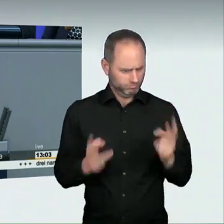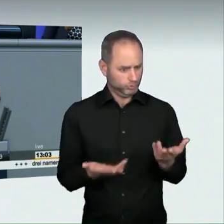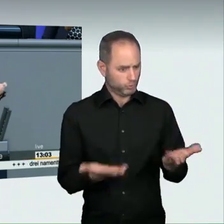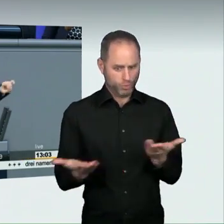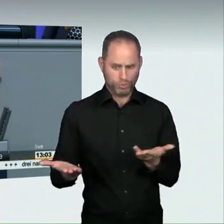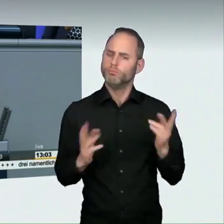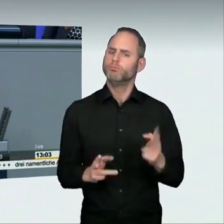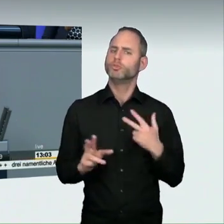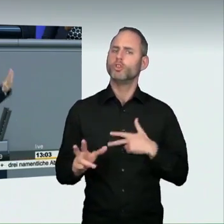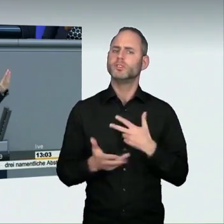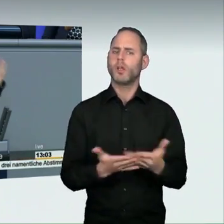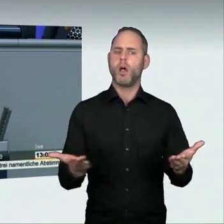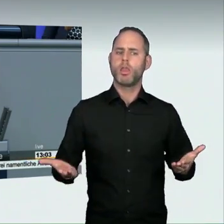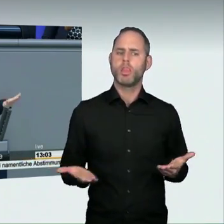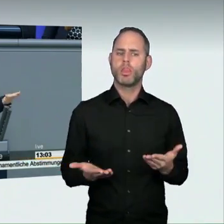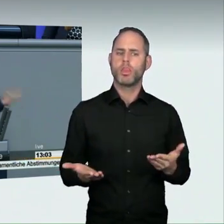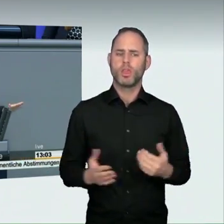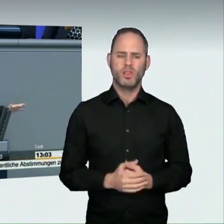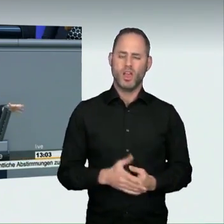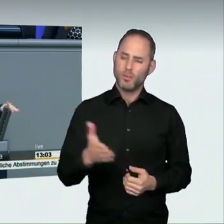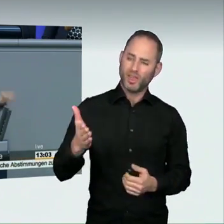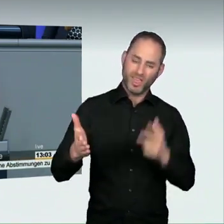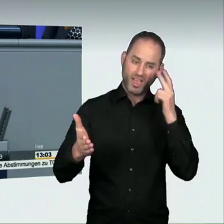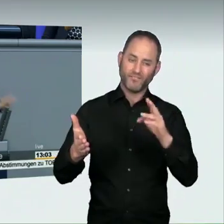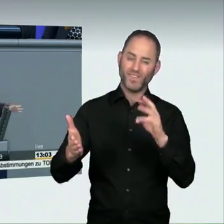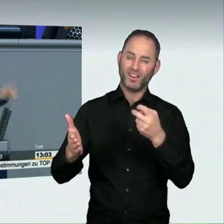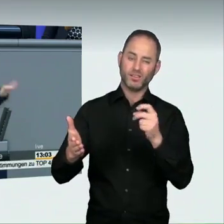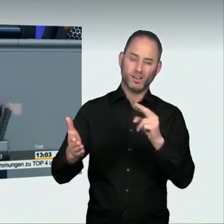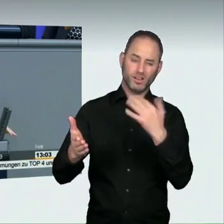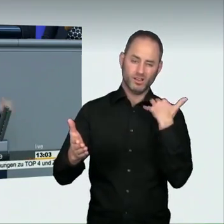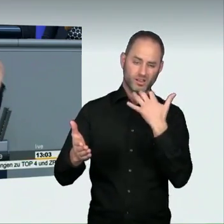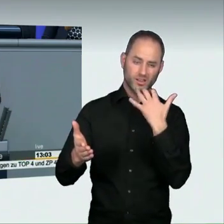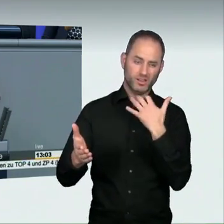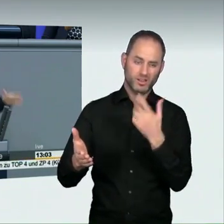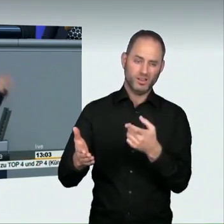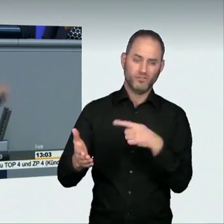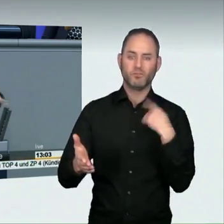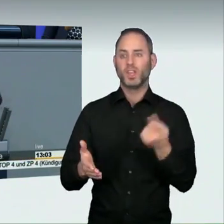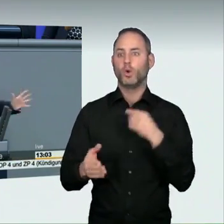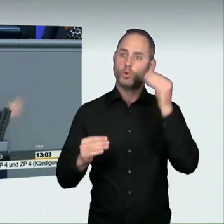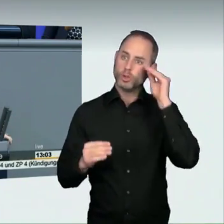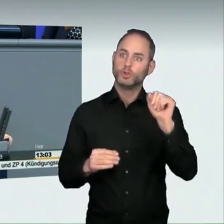Wenn das Jobcenter oder das Sozialamt zu spät zahlt, was mal vorkommt, darf das nicht dazu führen, dass der Mieter seine Wohnung